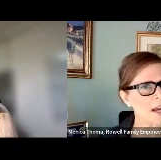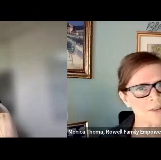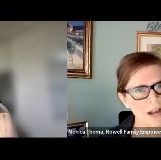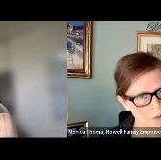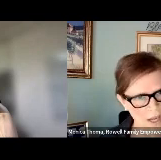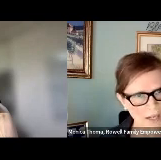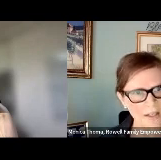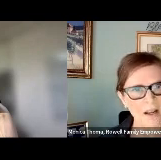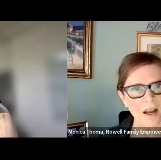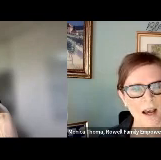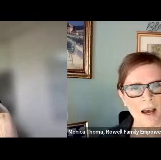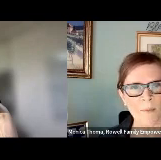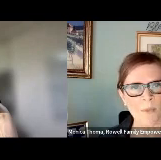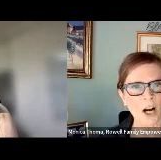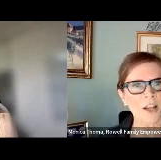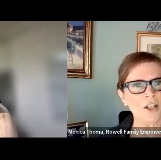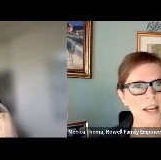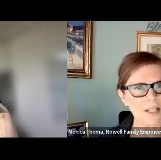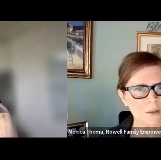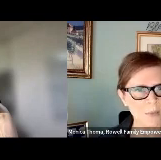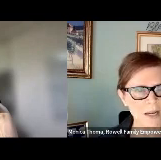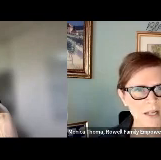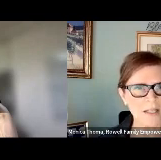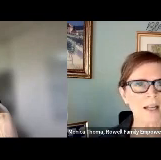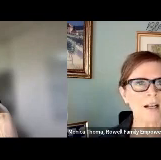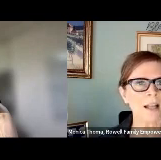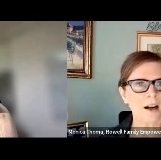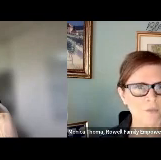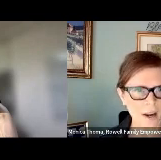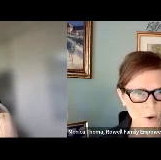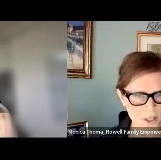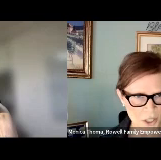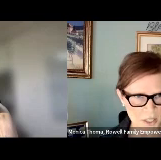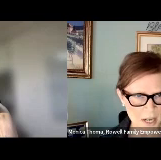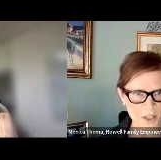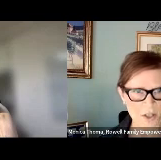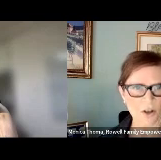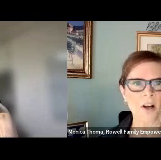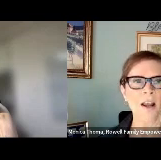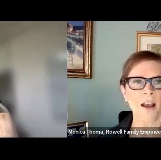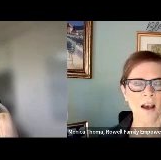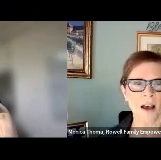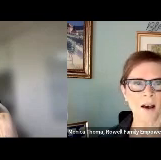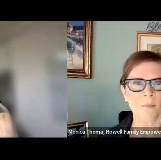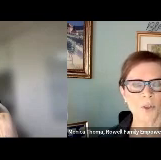crearía una especie de esquema que podría llevar a la reunión para que me respondan las preguntas aclaratorias.